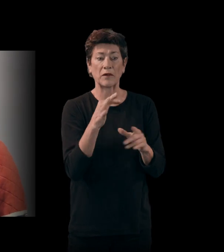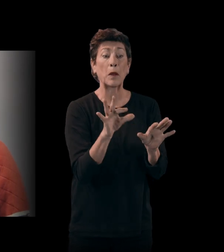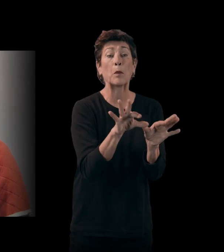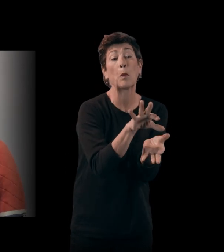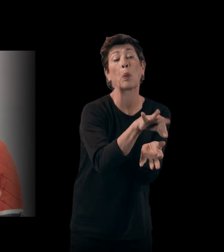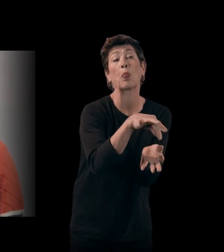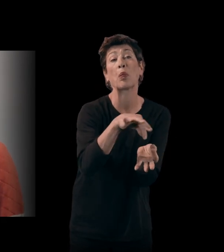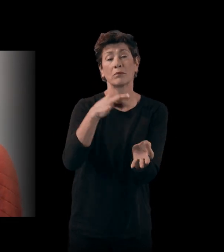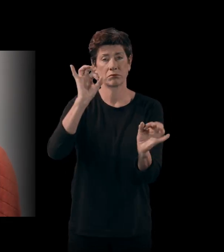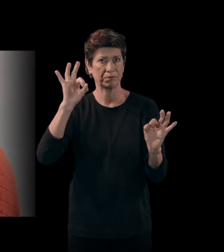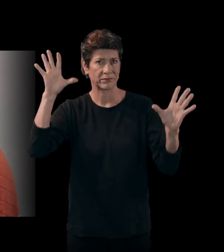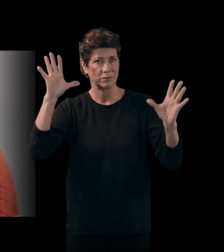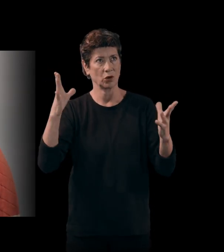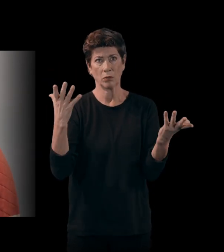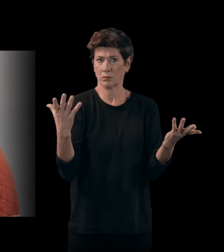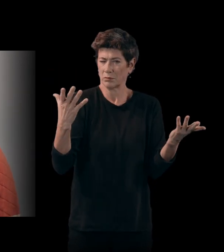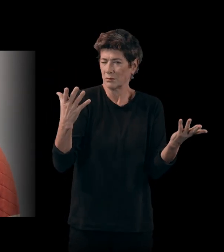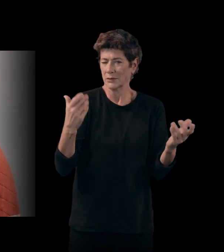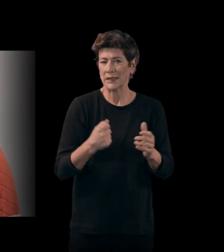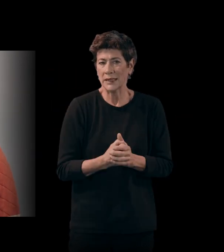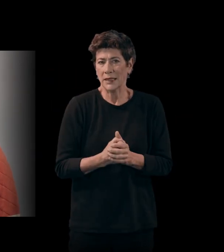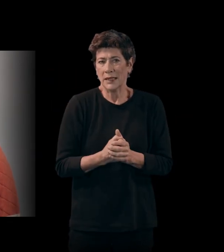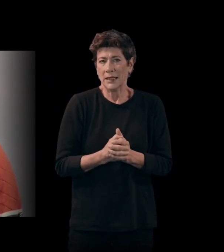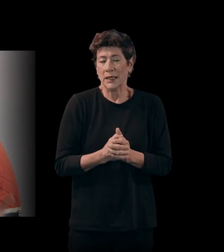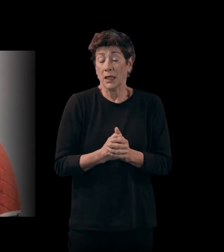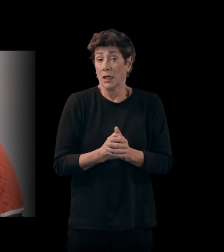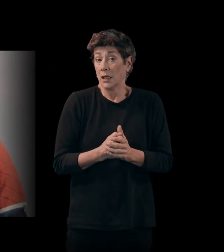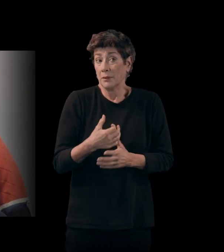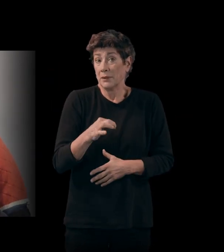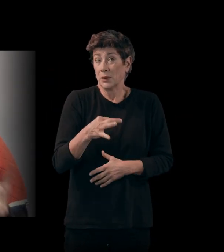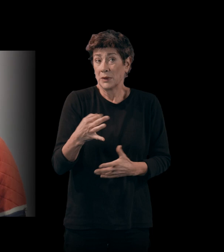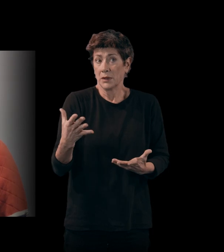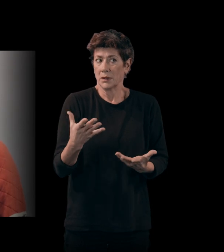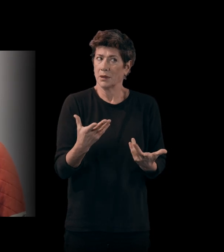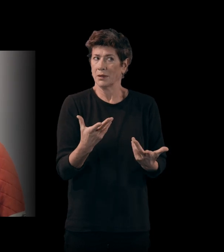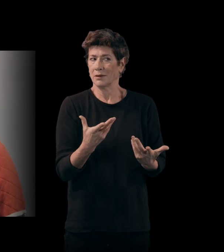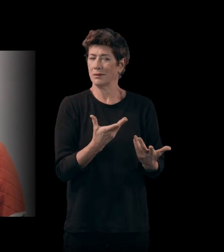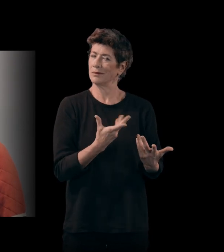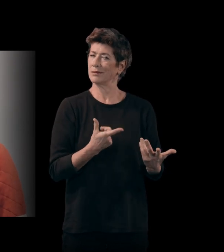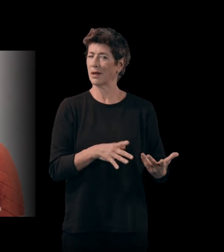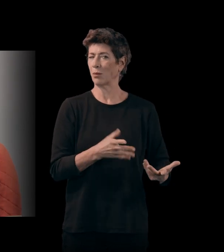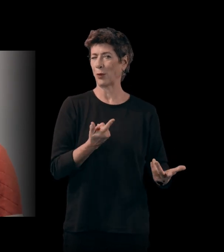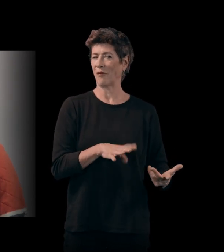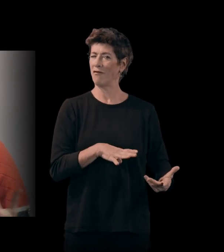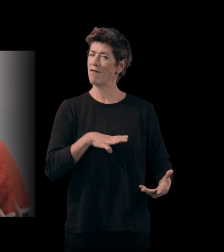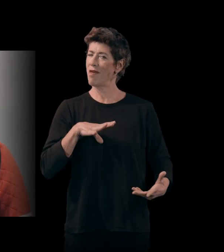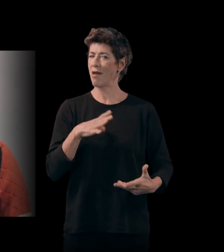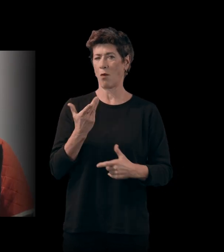etc. Et nous sommes la France. Et de fait, il y avait une fierté à représenter l'Hexagone, la France.